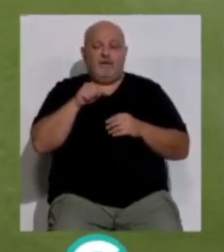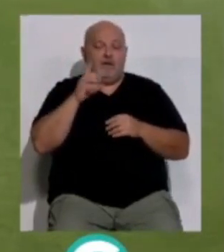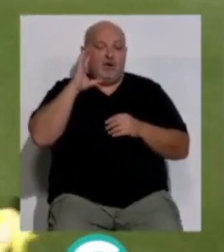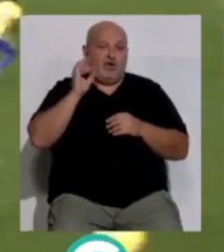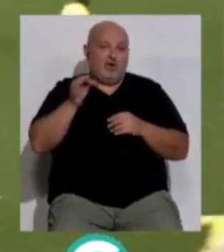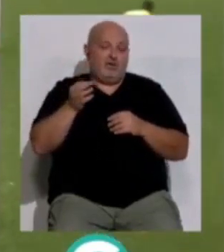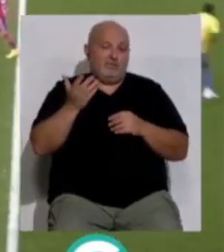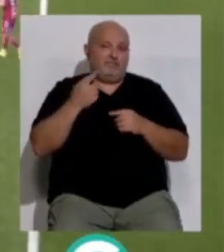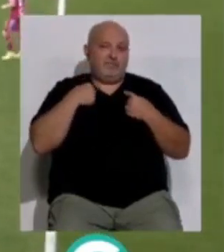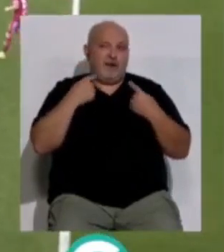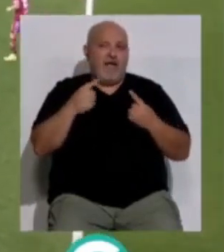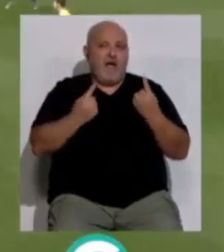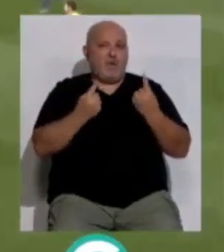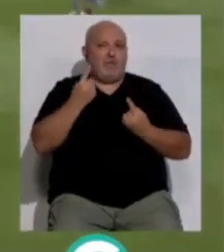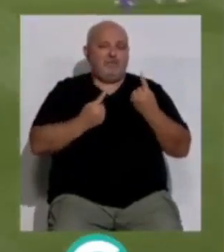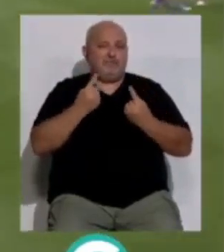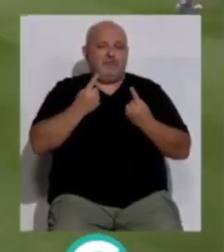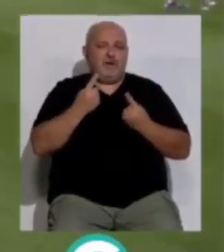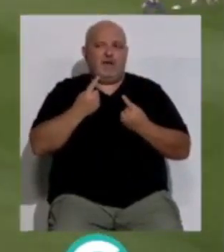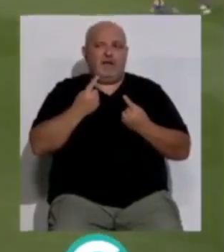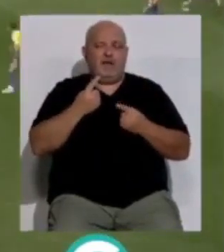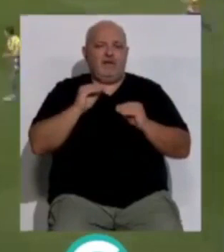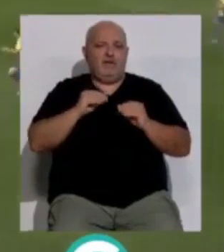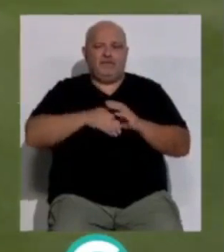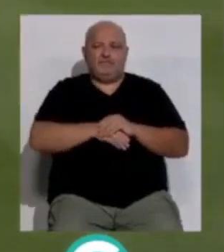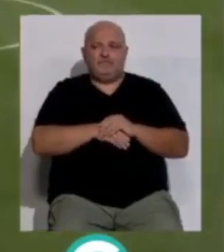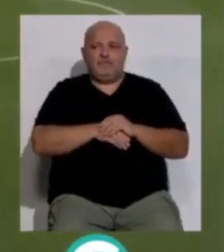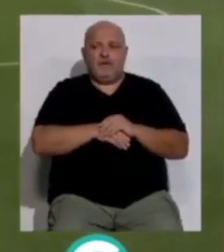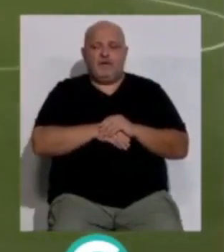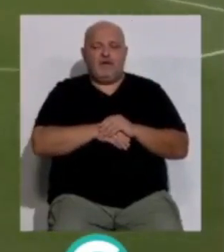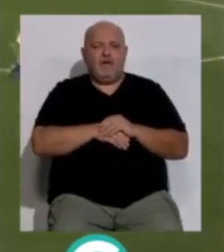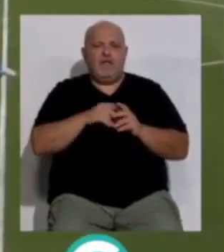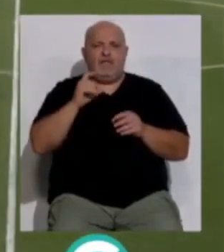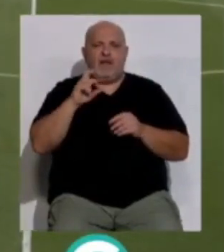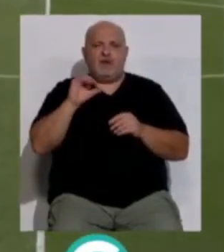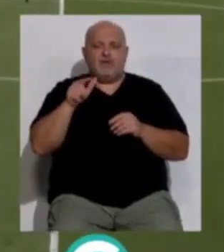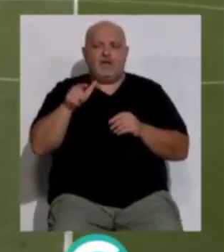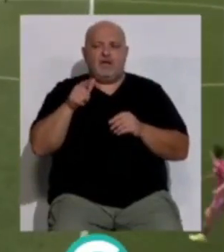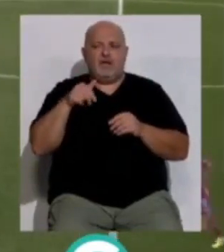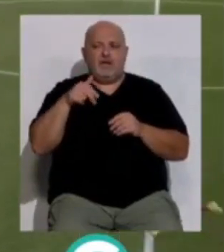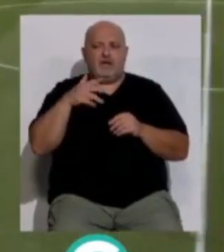se perdían algunas algunos automatismos tácticos pero la rosa yo creo que Nacho que nos tiene que